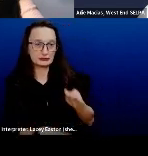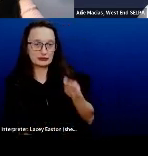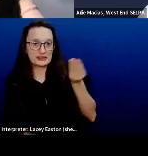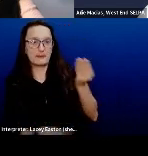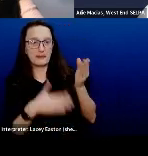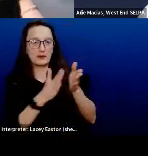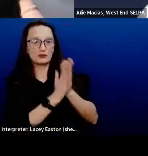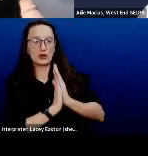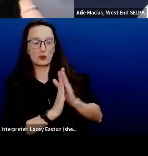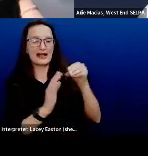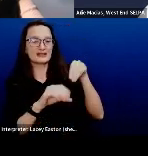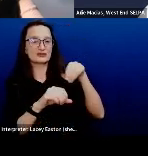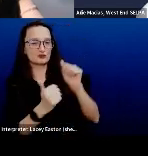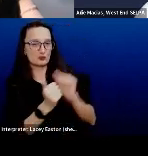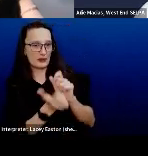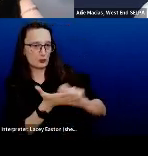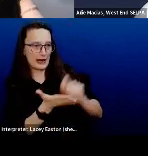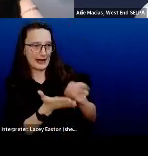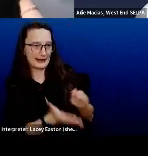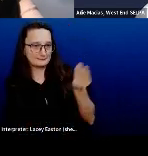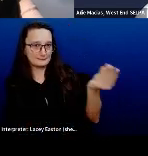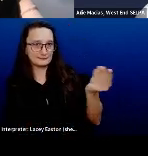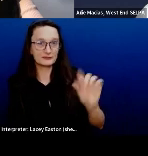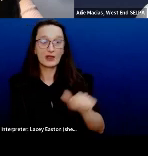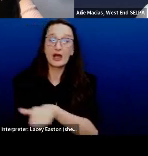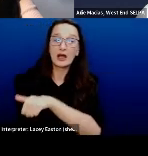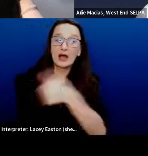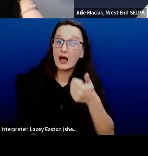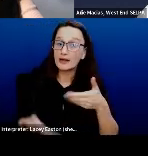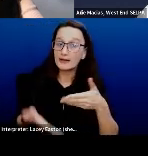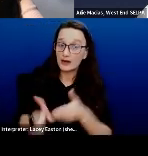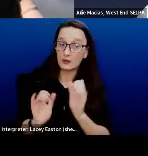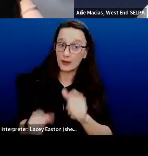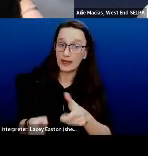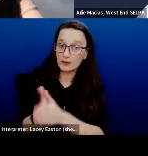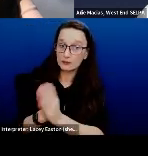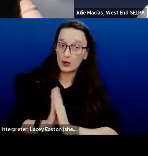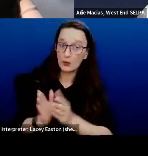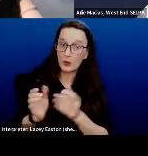forma alternativa de solicitar registros es solicitarlos digitalmente, por lo que si por alguna razón no puede